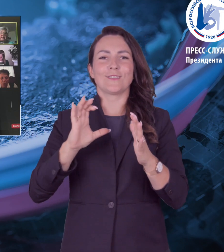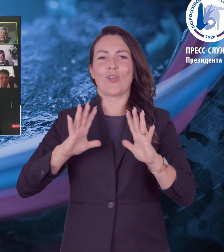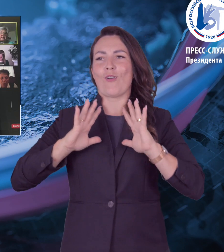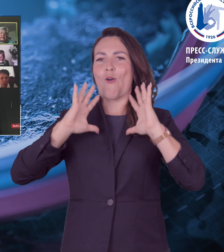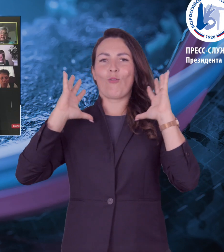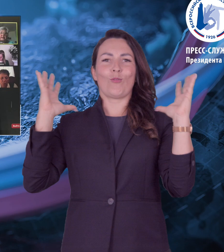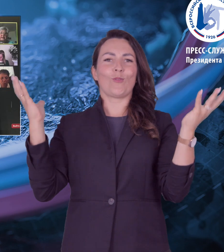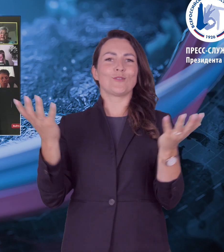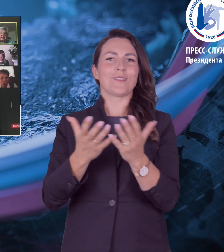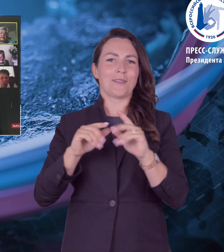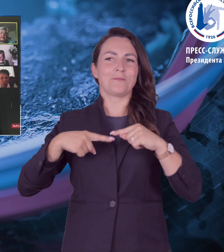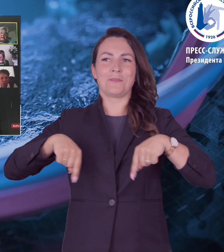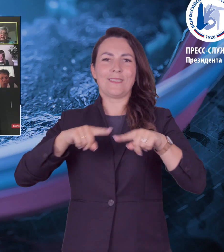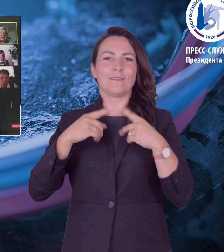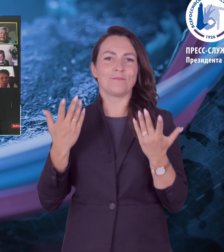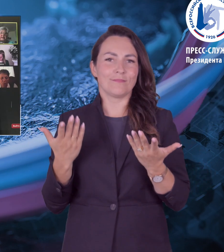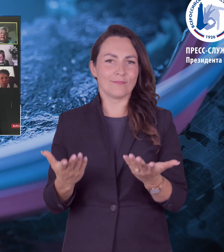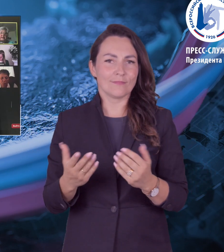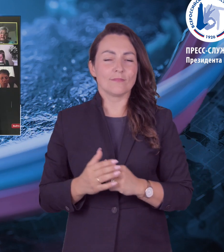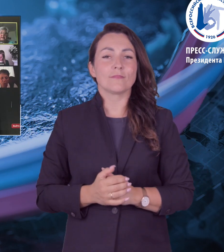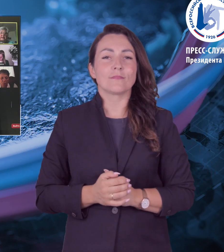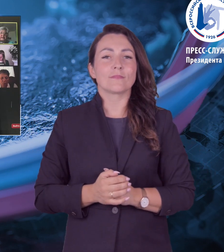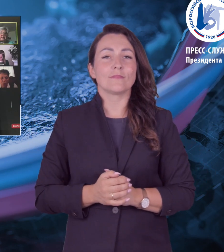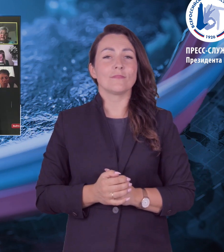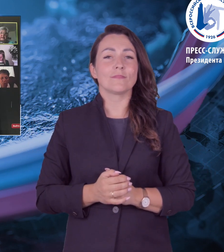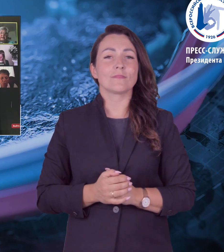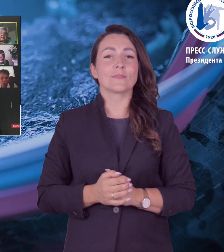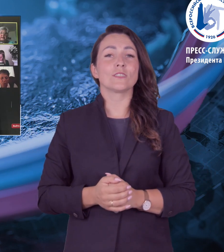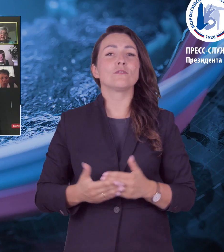взаимодействовать с окружающим миром.